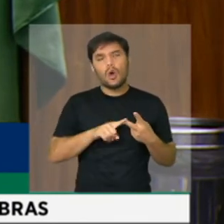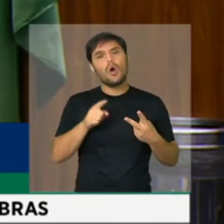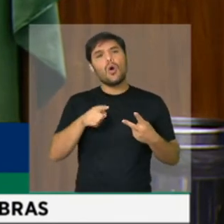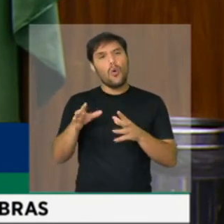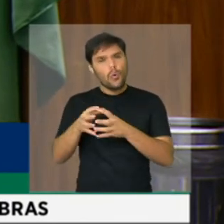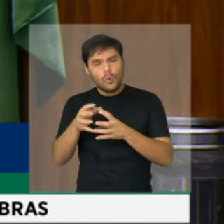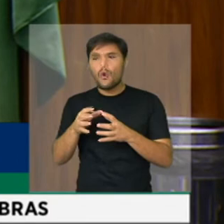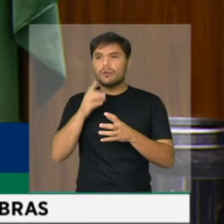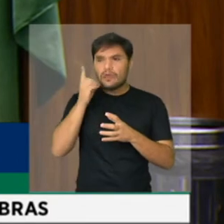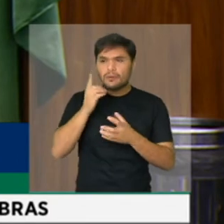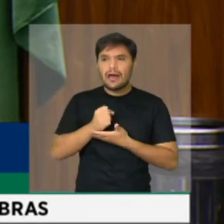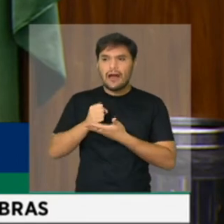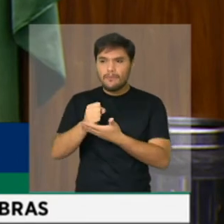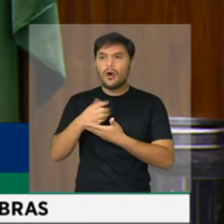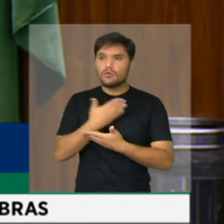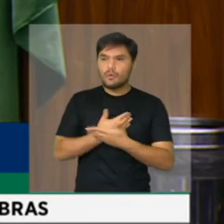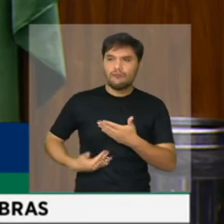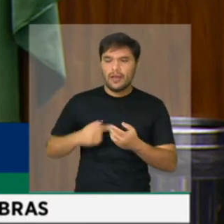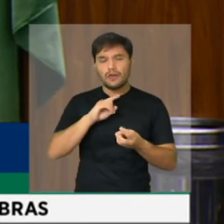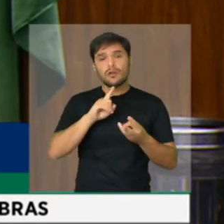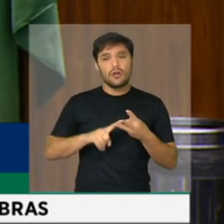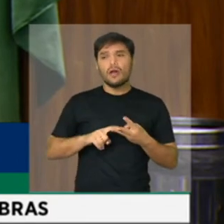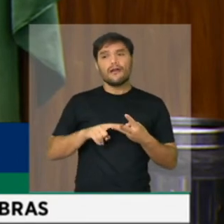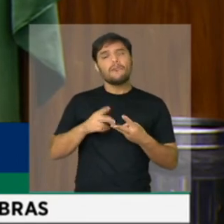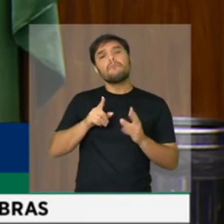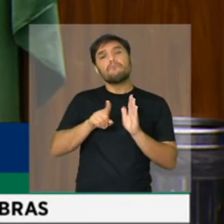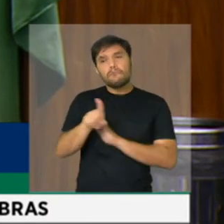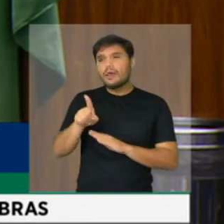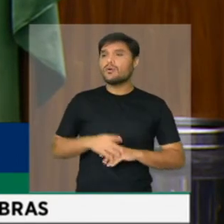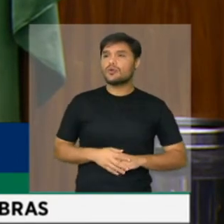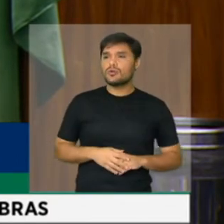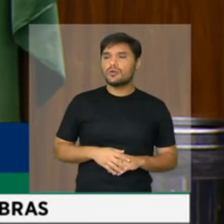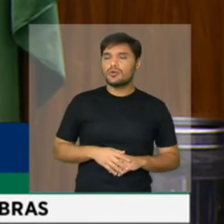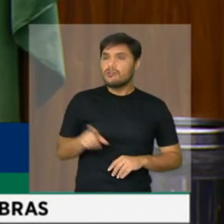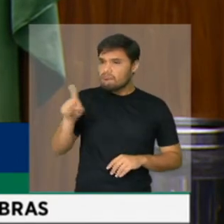DESAFIO A BASE DAQUELES QUE FAZEM PARTE DO GOVERNO A DIZER